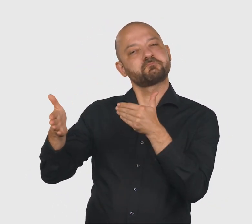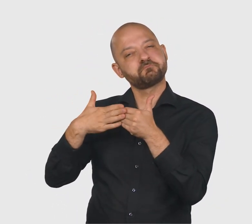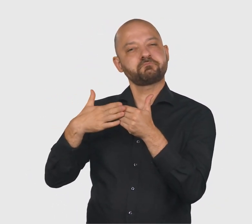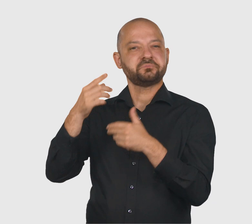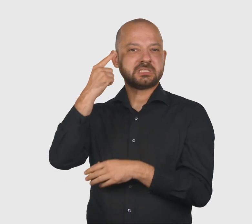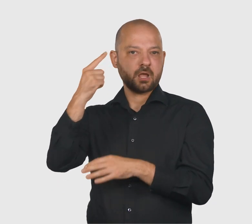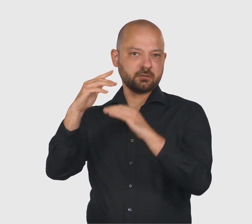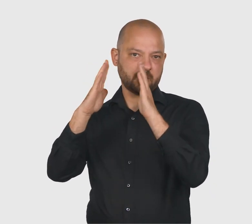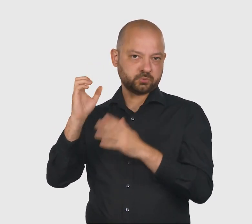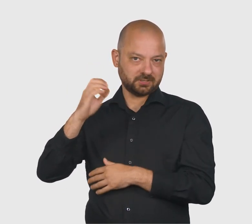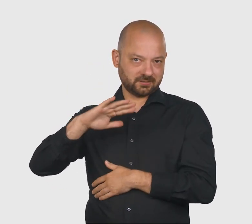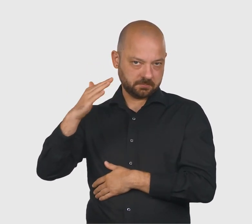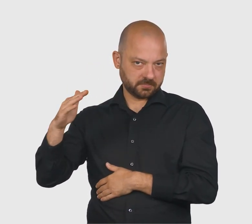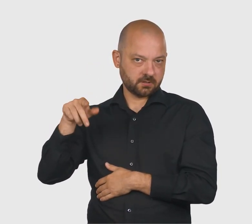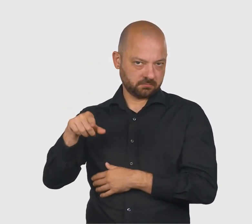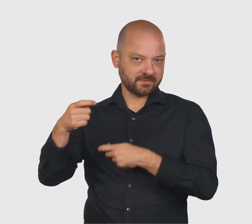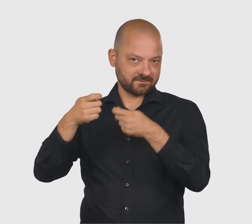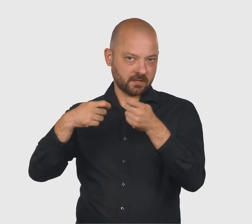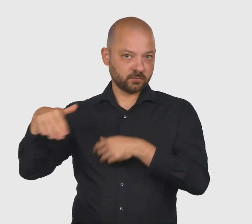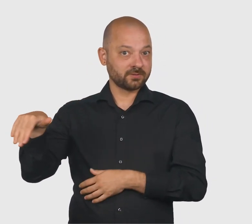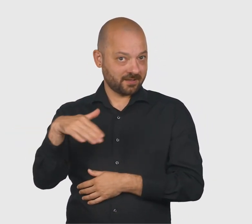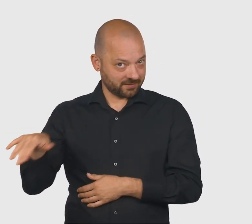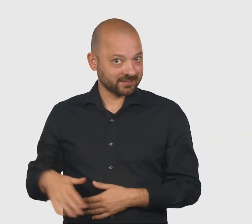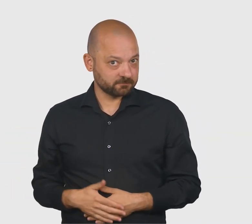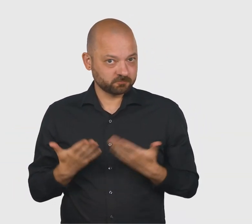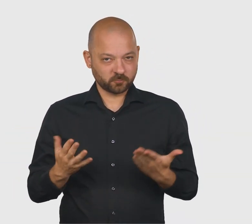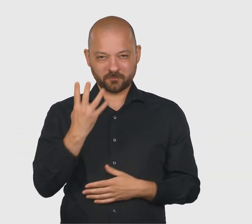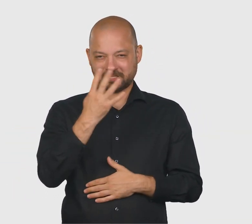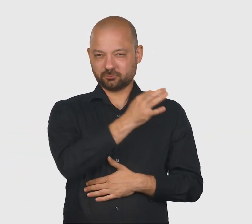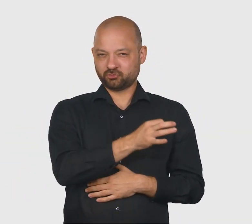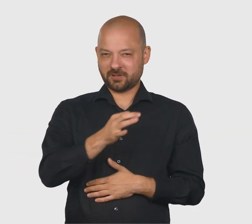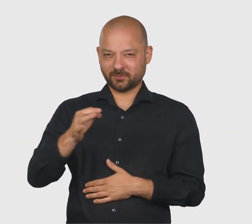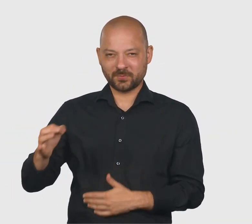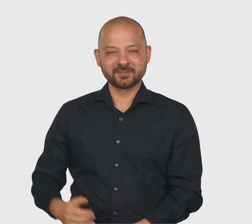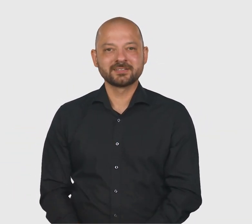der Nähe des Rathauses Lichtenberg in der Frankfurter Allee.